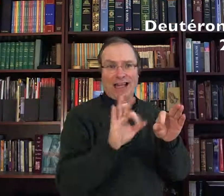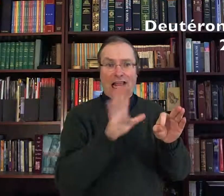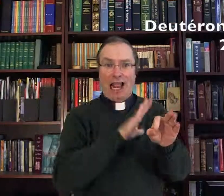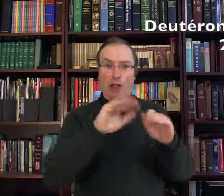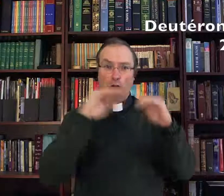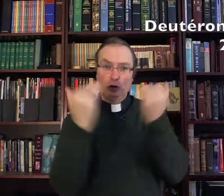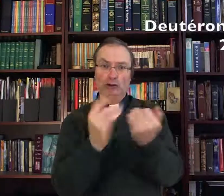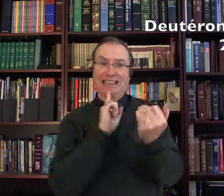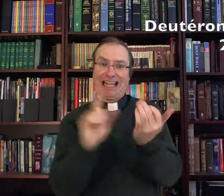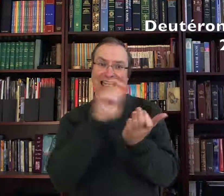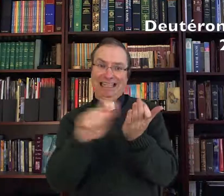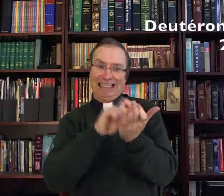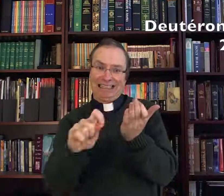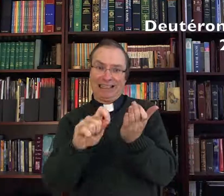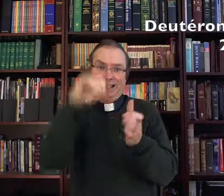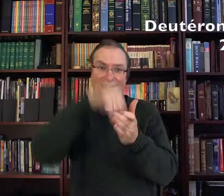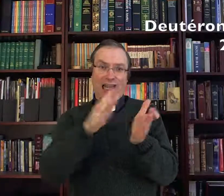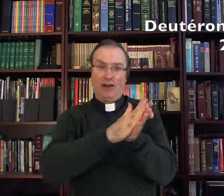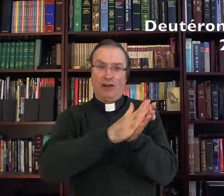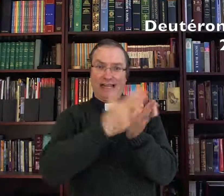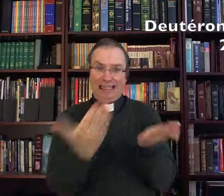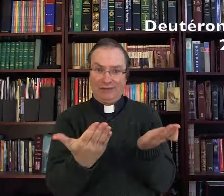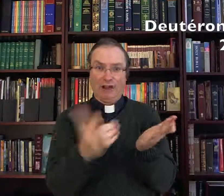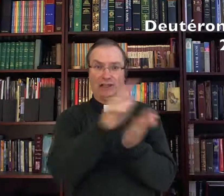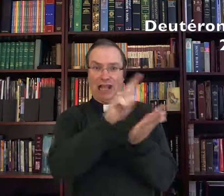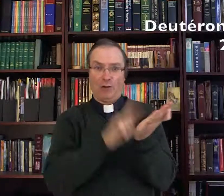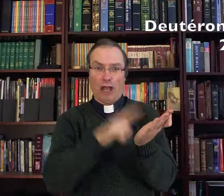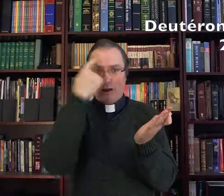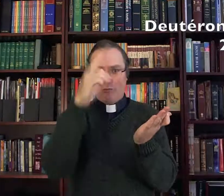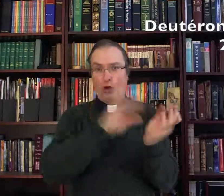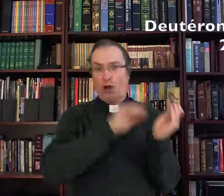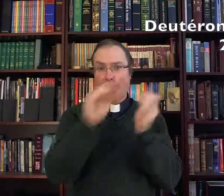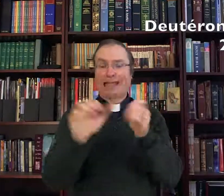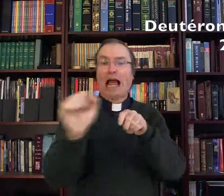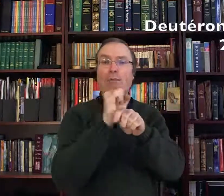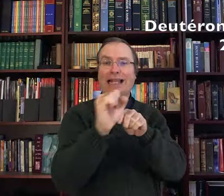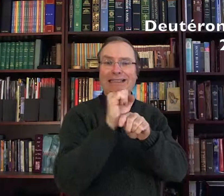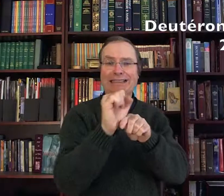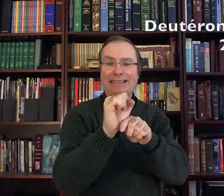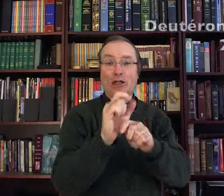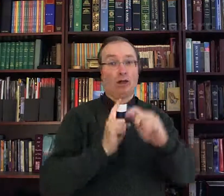à tout ce qui est écrit dans le livre de la loi pour le mettre en pratique.